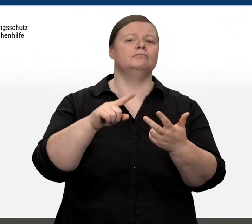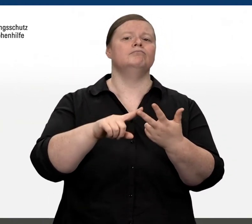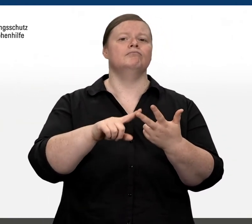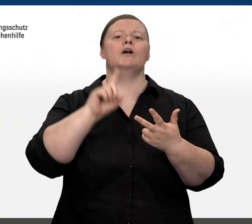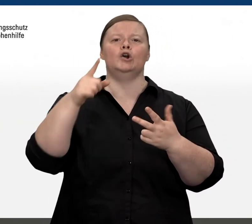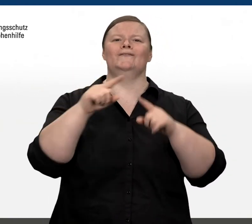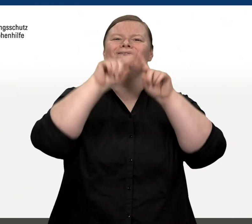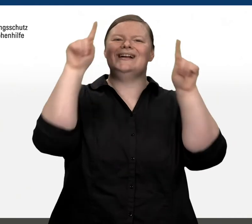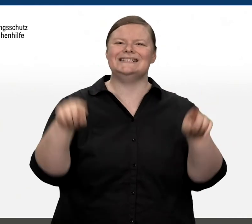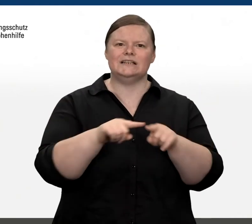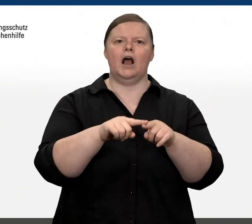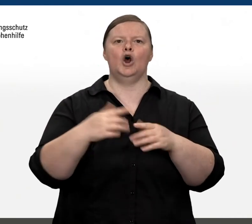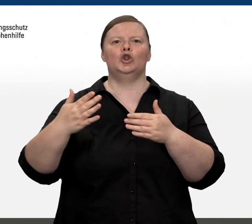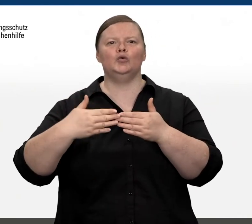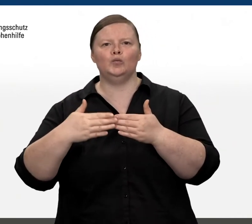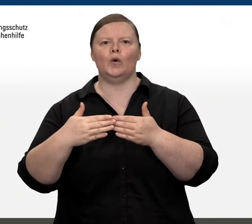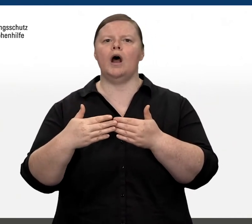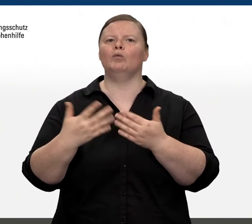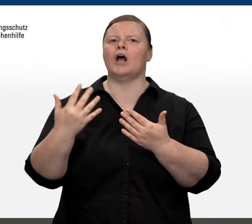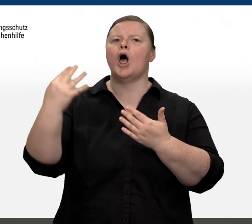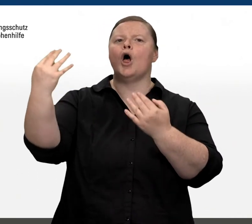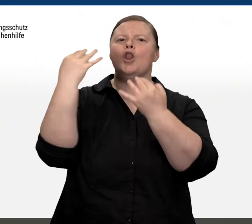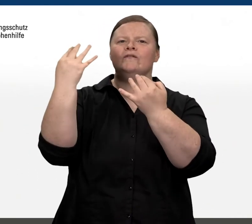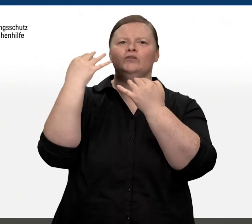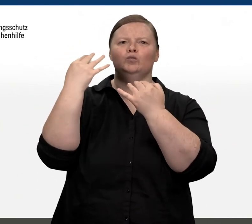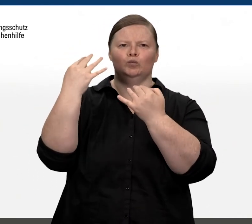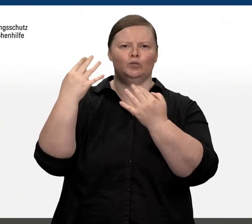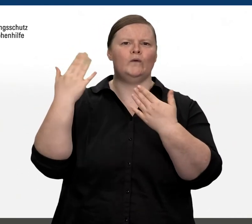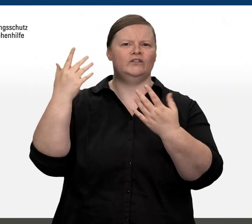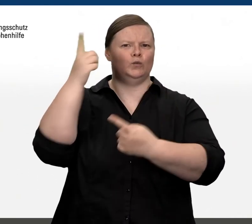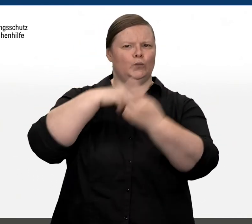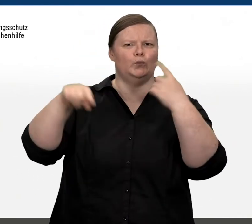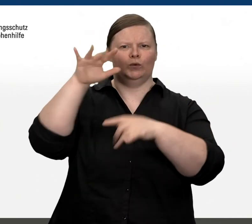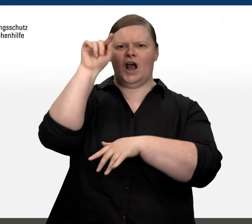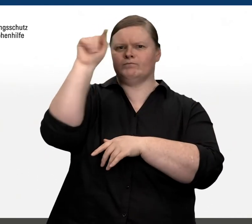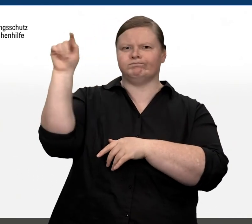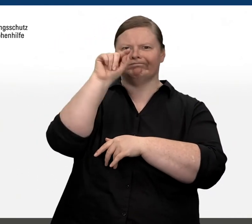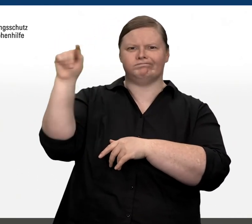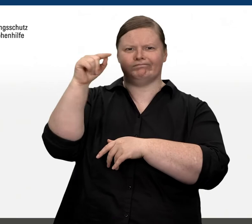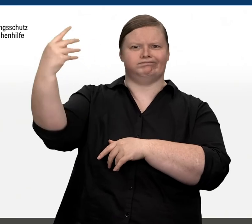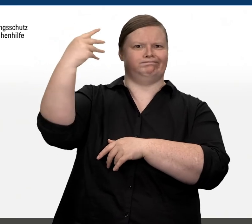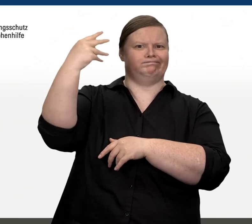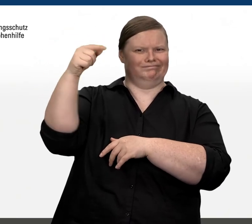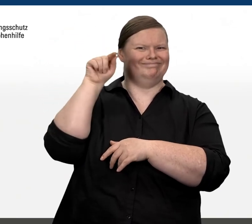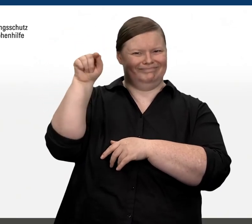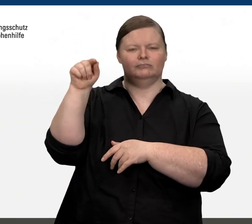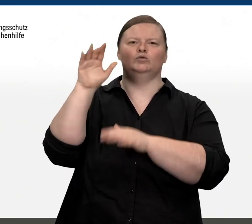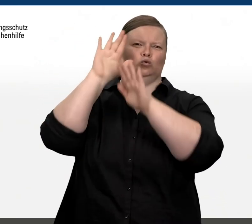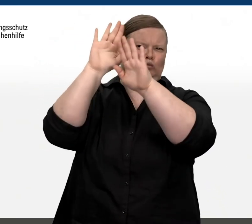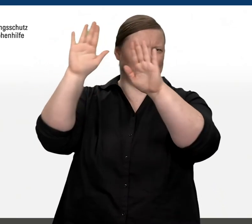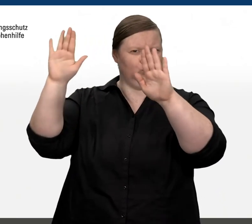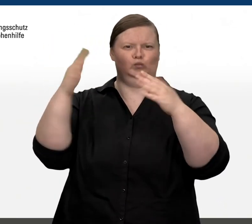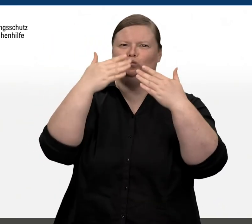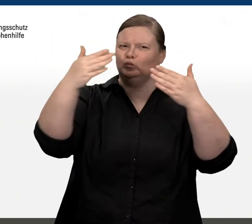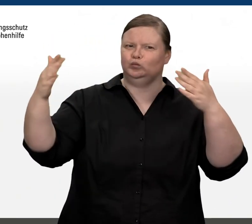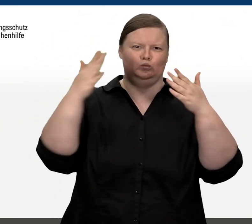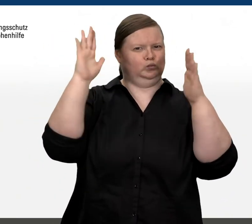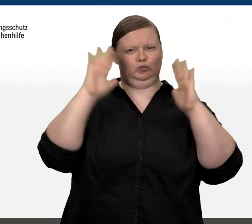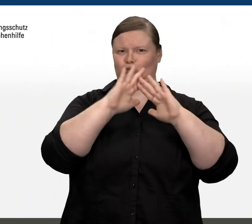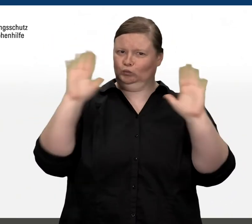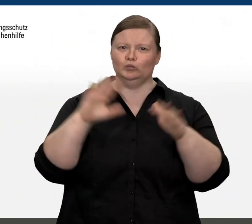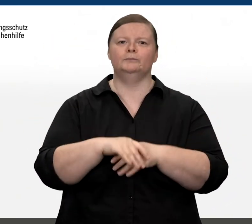und schließen Sie Fenster, Türen und Lüftungsschlitze,